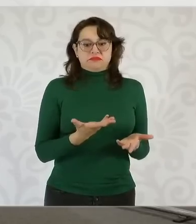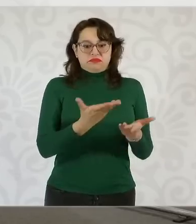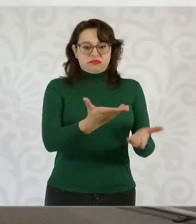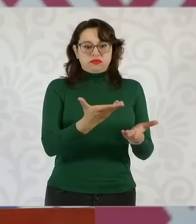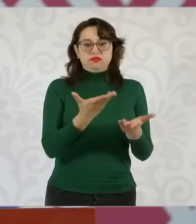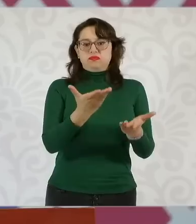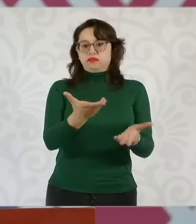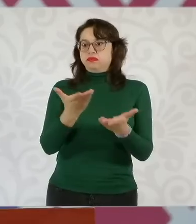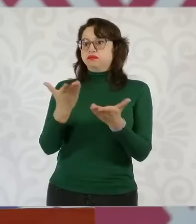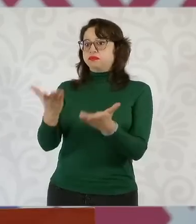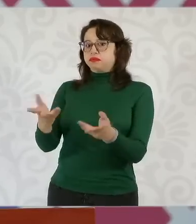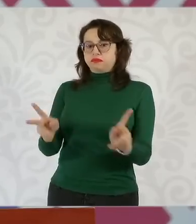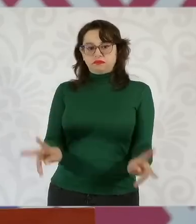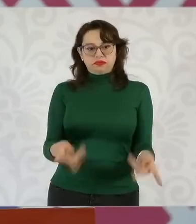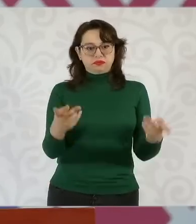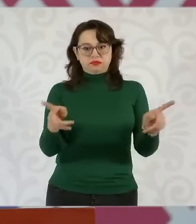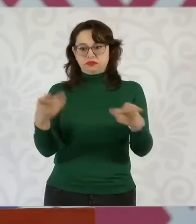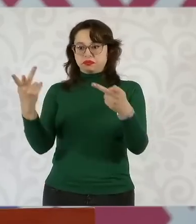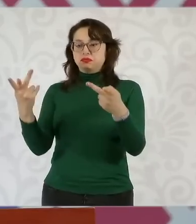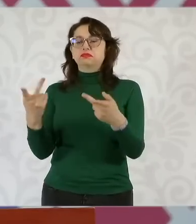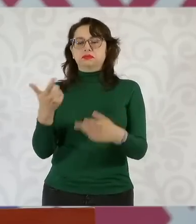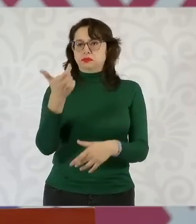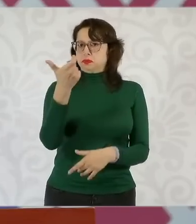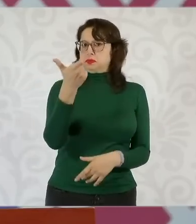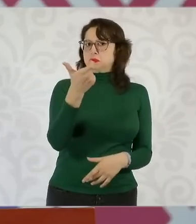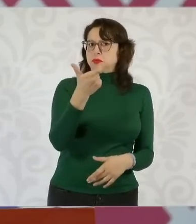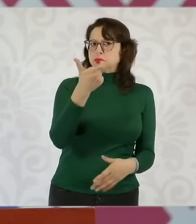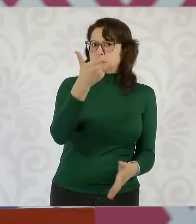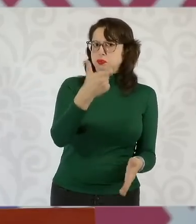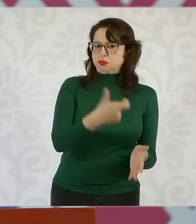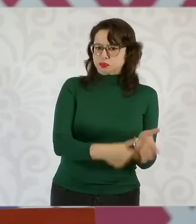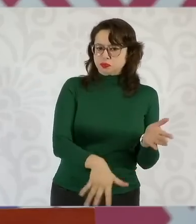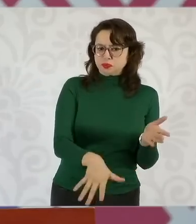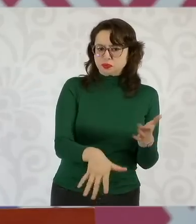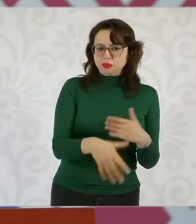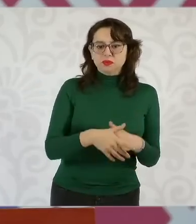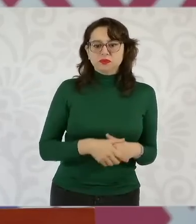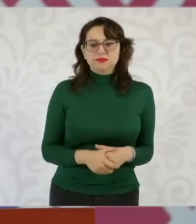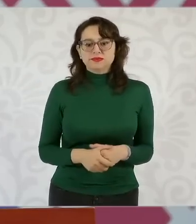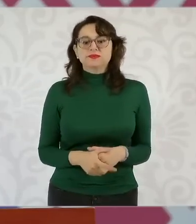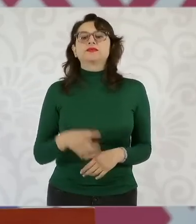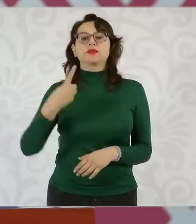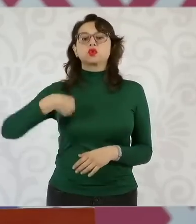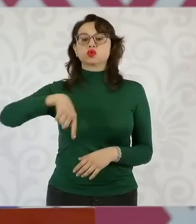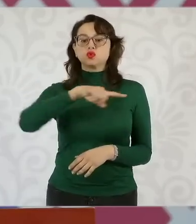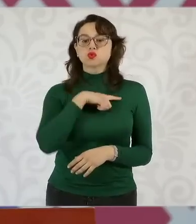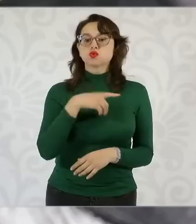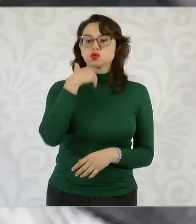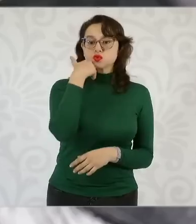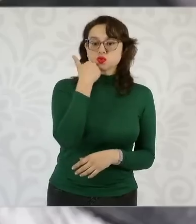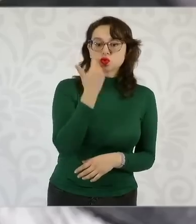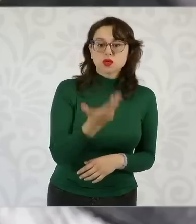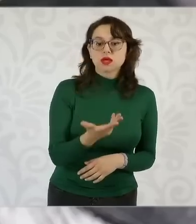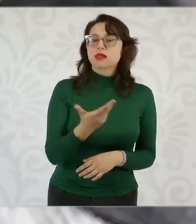en México a precios muy competitivos buscamos ser mejor Aliado para los mexicanos que buscan mejorar